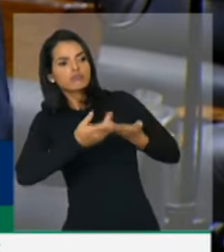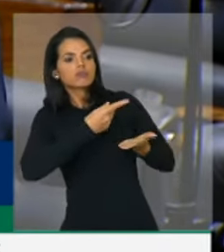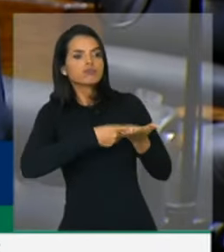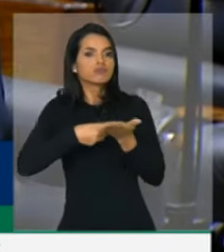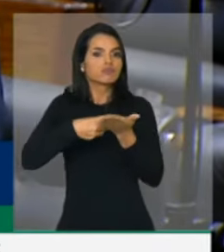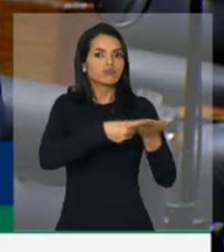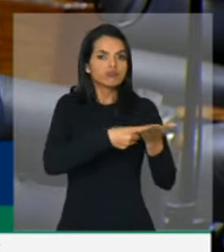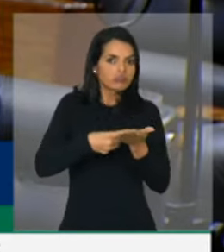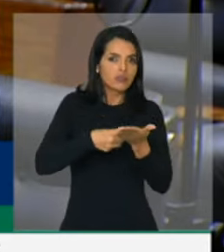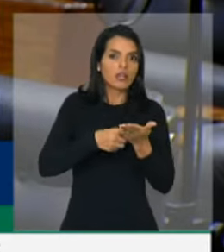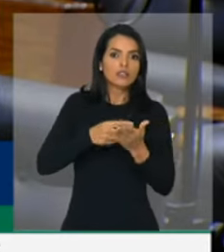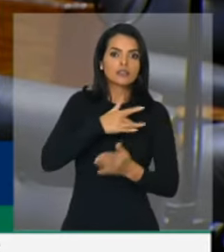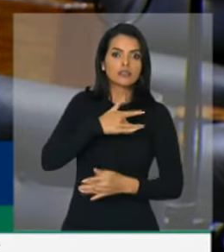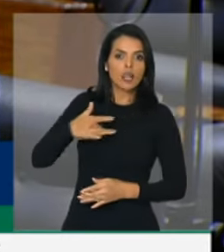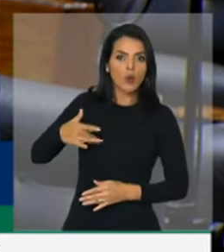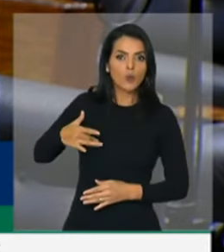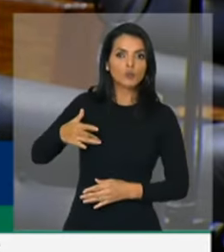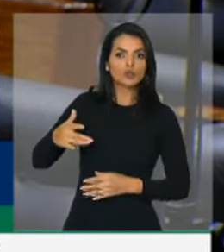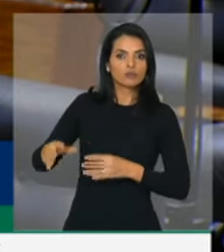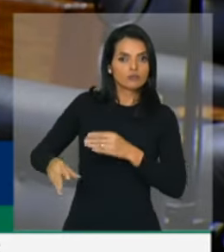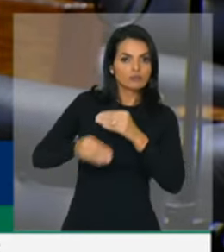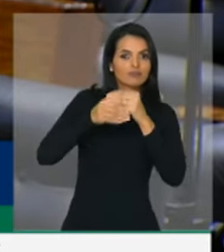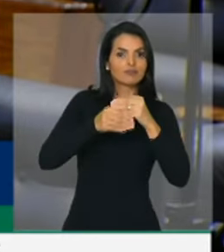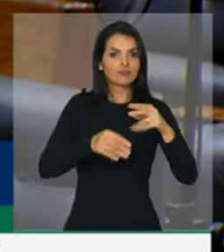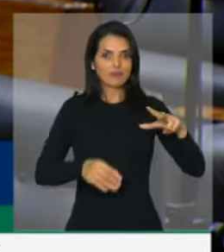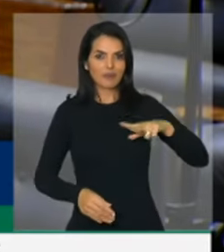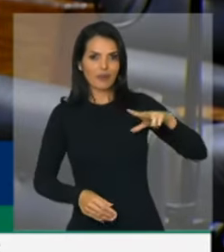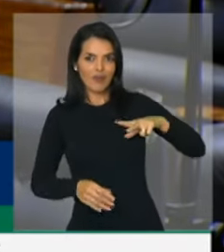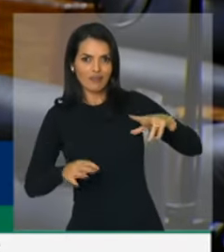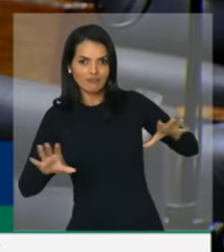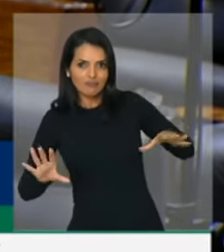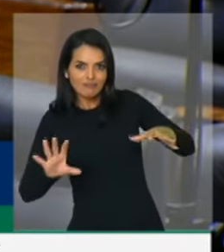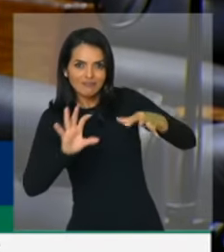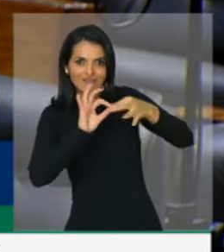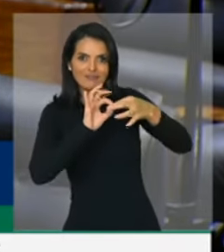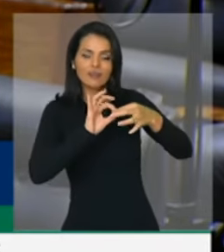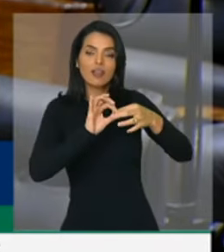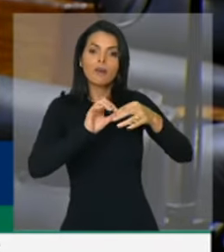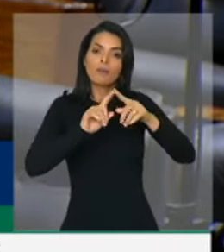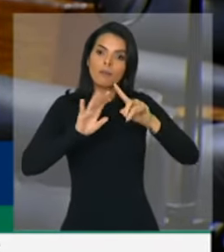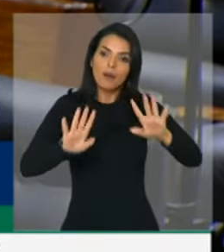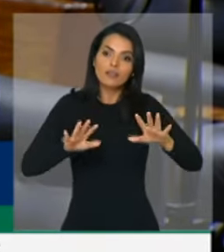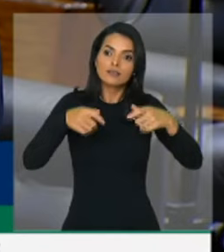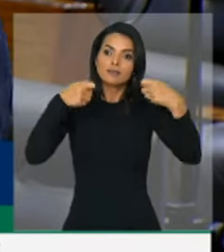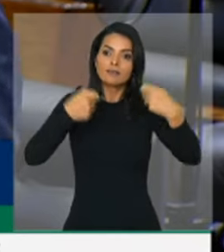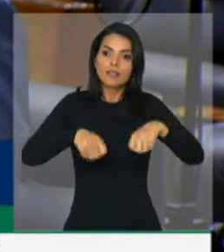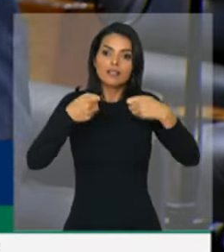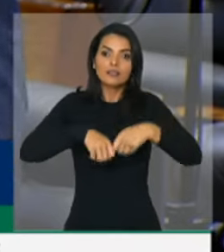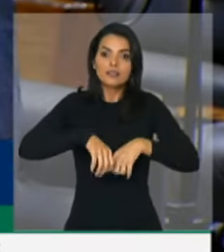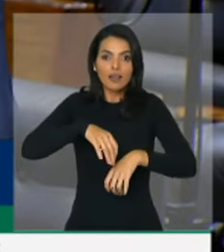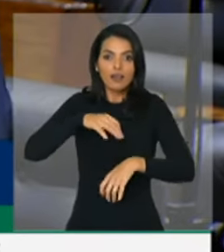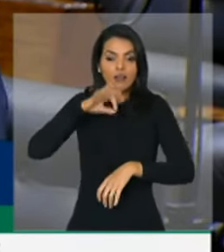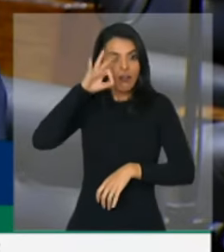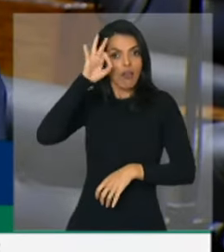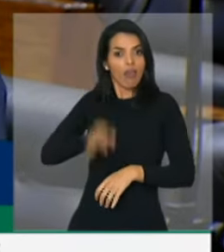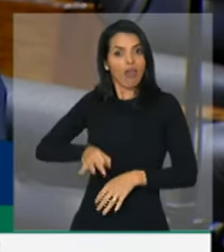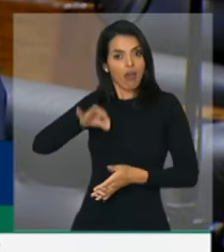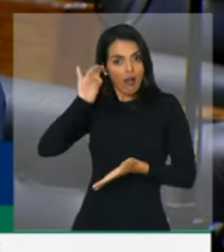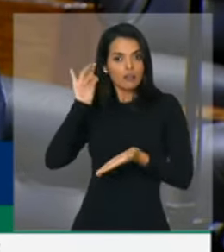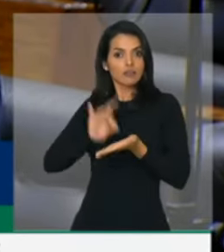DEPUTADO ARLINDO, TORNAR NEGOCIAÇÃO FACTÍVEL COM HOSPITAIS PRIVADOS, TÍNHAMOS QUE IR PARA REALIDADE, PORQUE ARLINDO, EU SOU UM MÉDICO ATIVO, EU ATENDO O SUS, OPERO